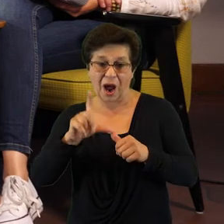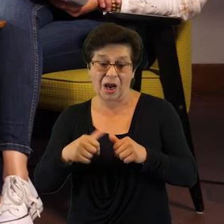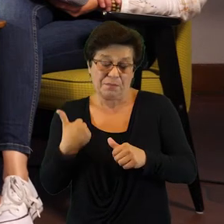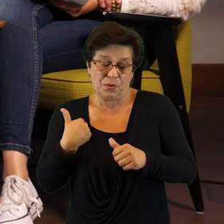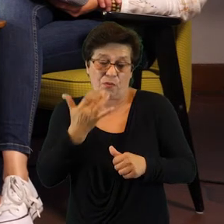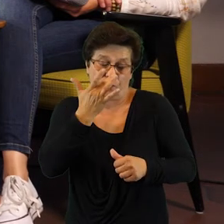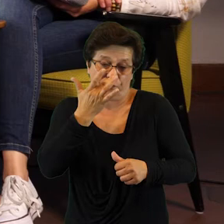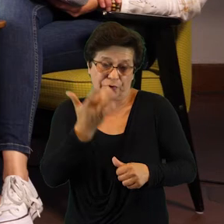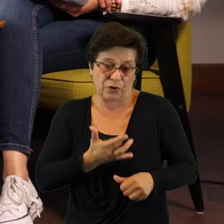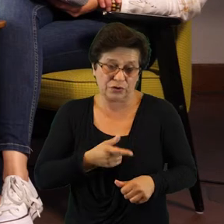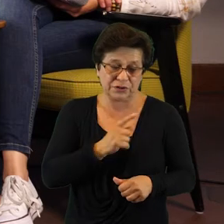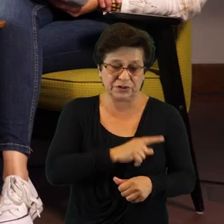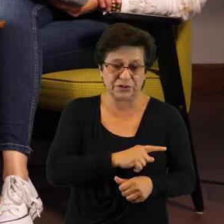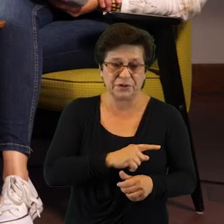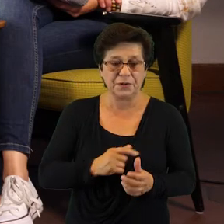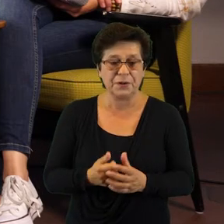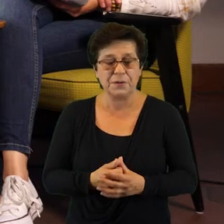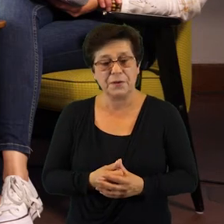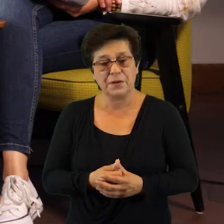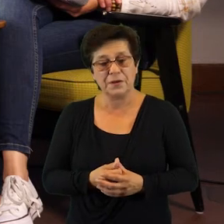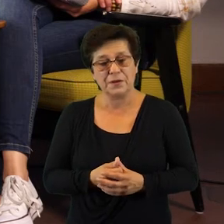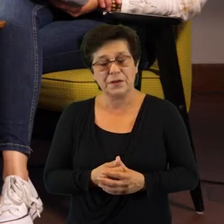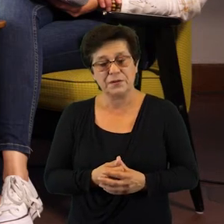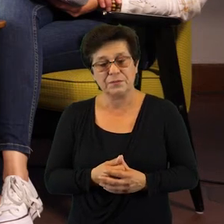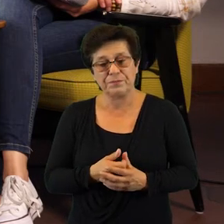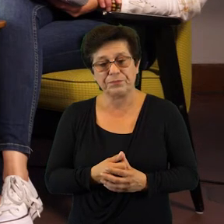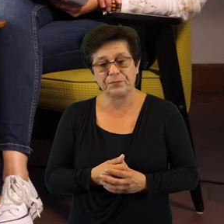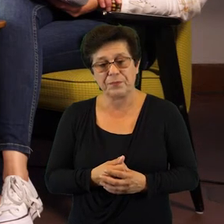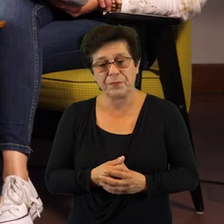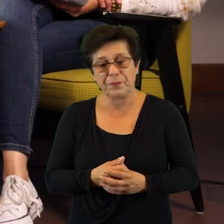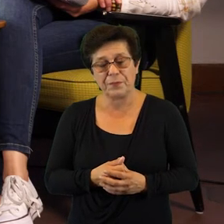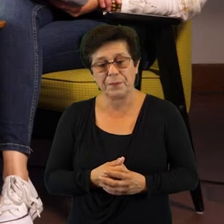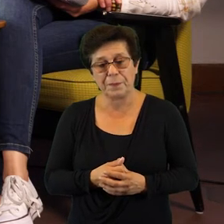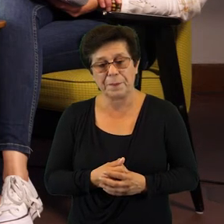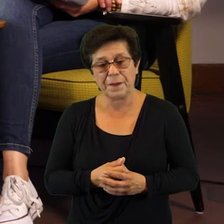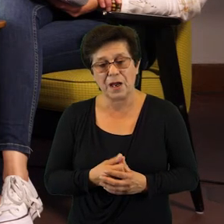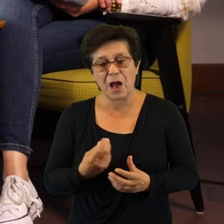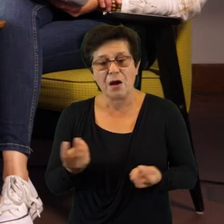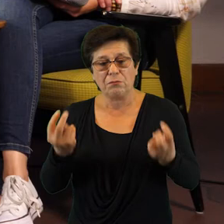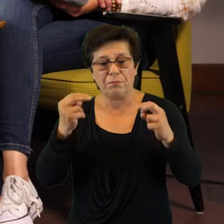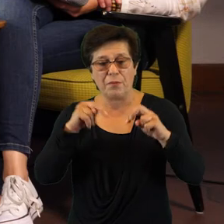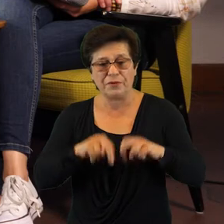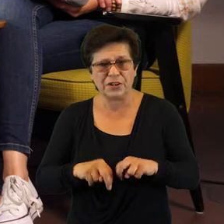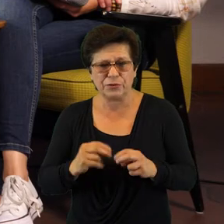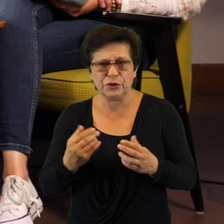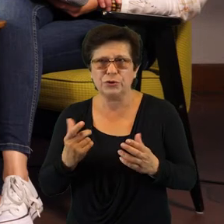z tym "szarmem" francuskim, paryskim. I stworzył z tego coś zupełnie samodzielnego